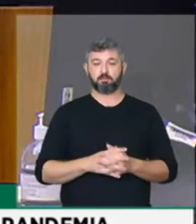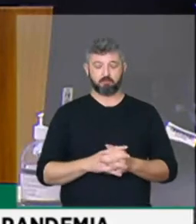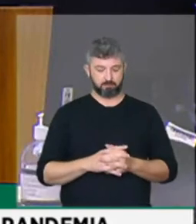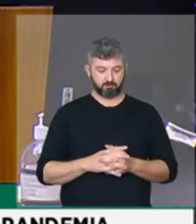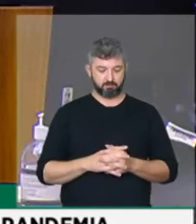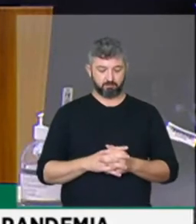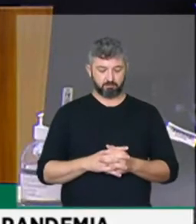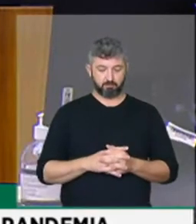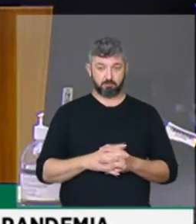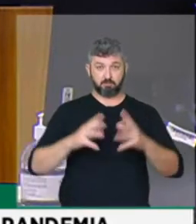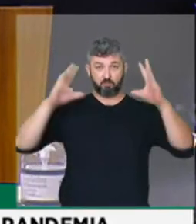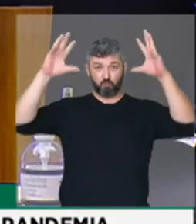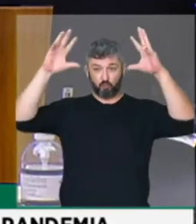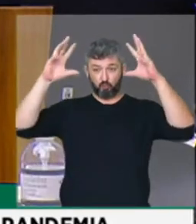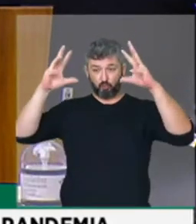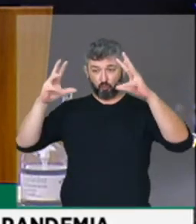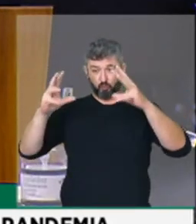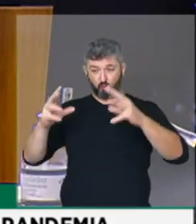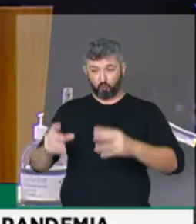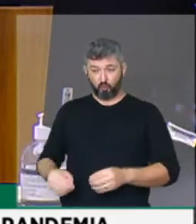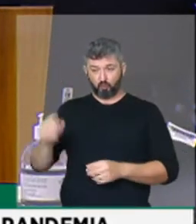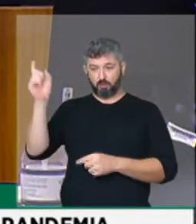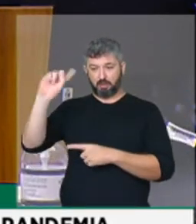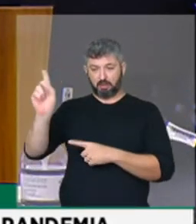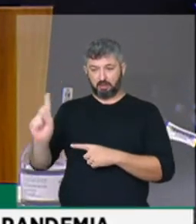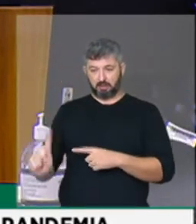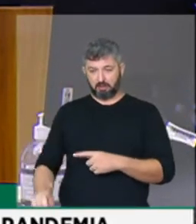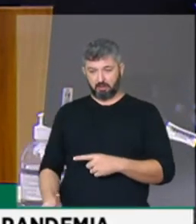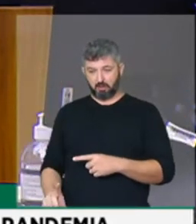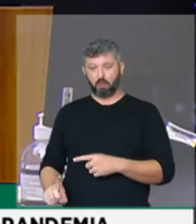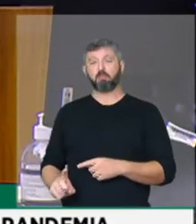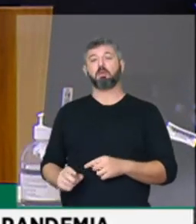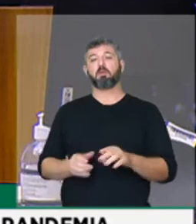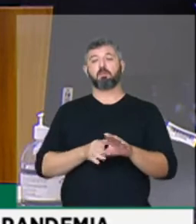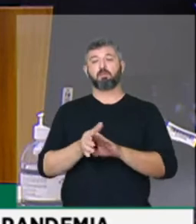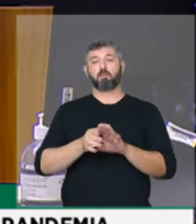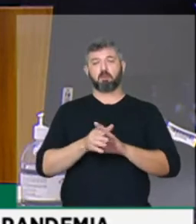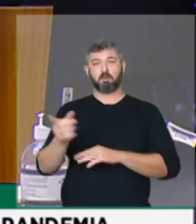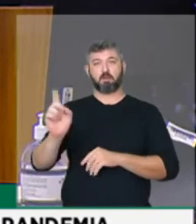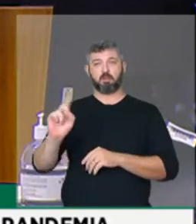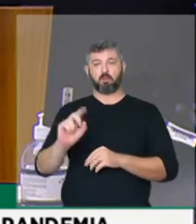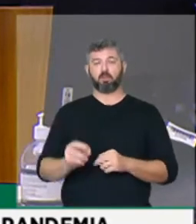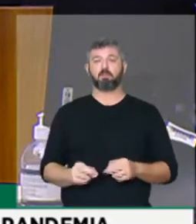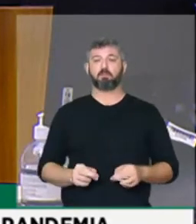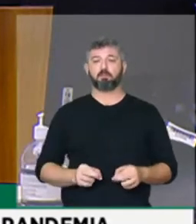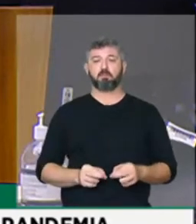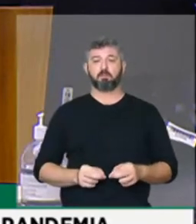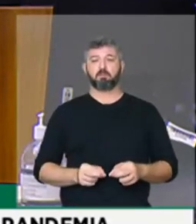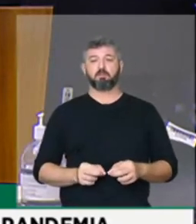[DEPUTADO]: NÃO, PRESIDENTE. [PRESIDENTE]: ORIENTAÇÃO TODO MUNDO NÃO.